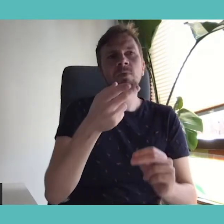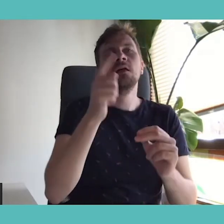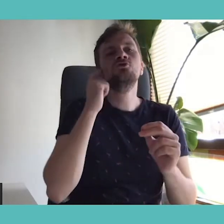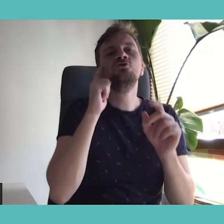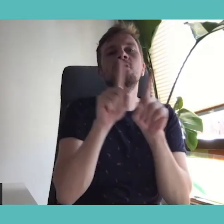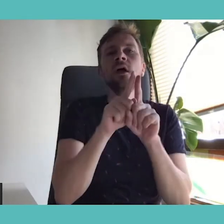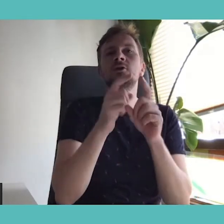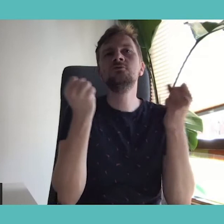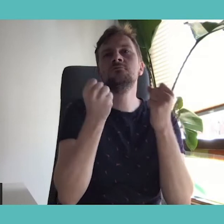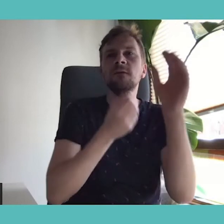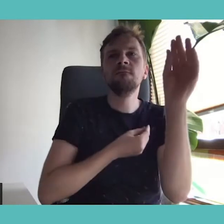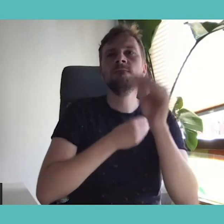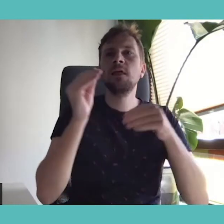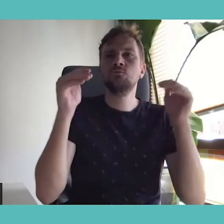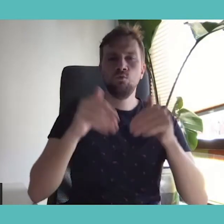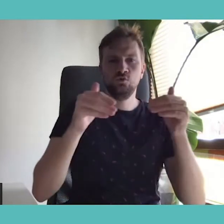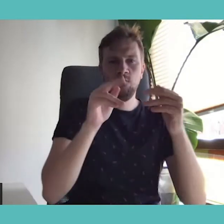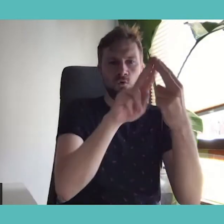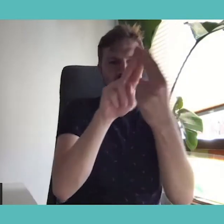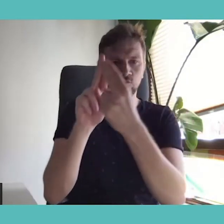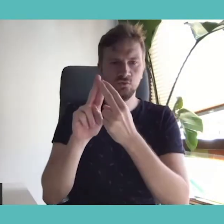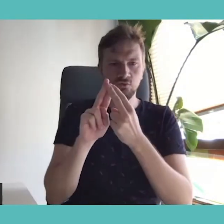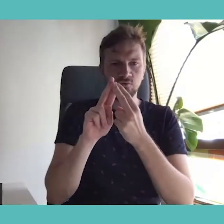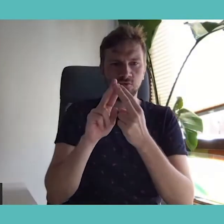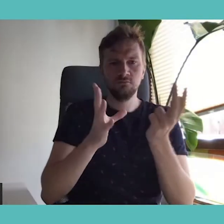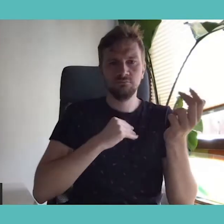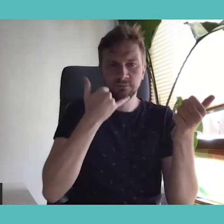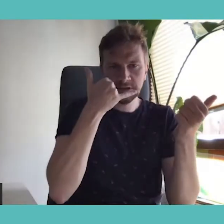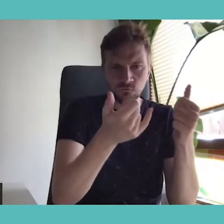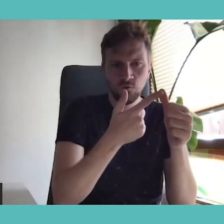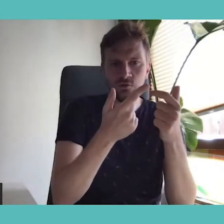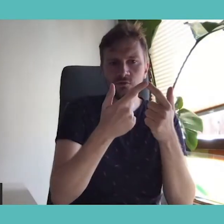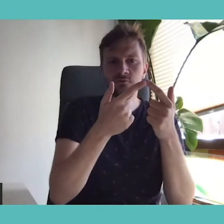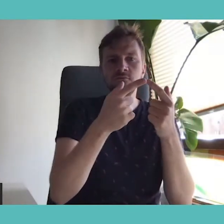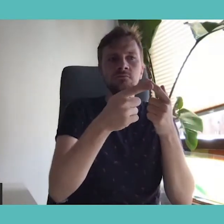Słyszący mają większe możliwości w nawiązywaniui kontaktów, mogą choćby rozmawiać przez telefon.